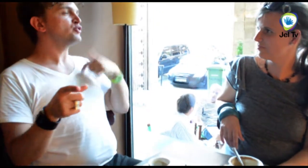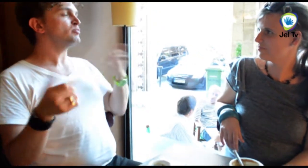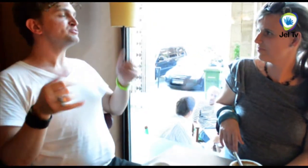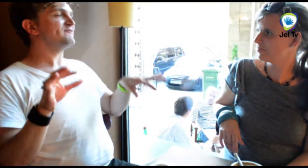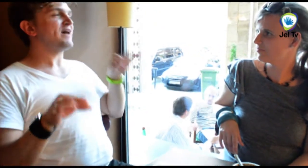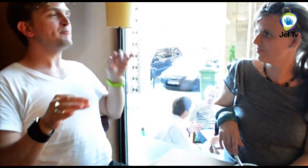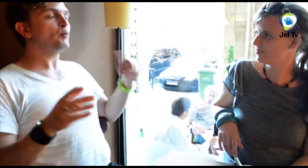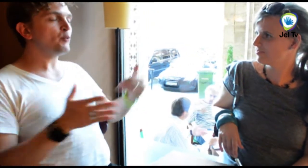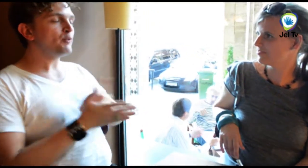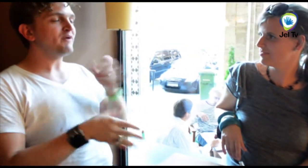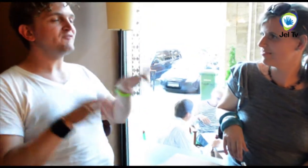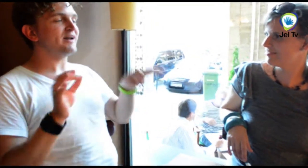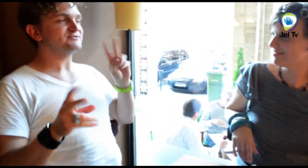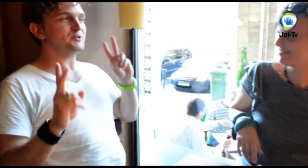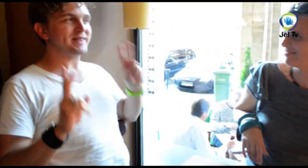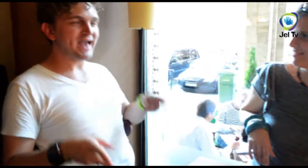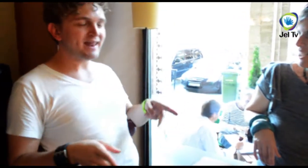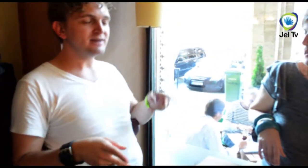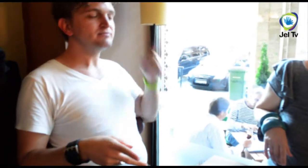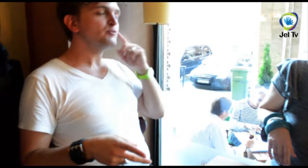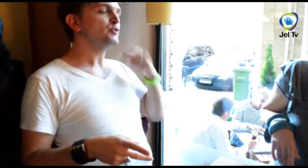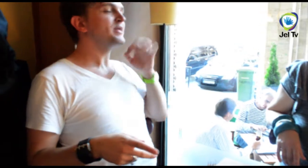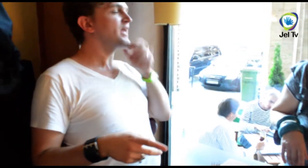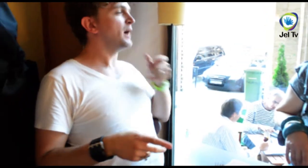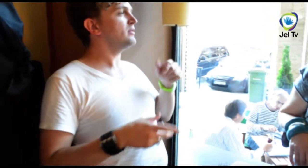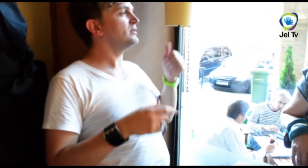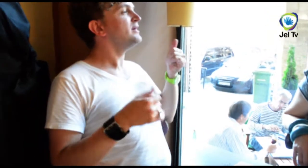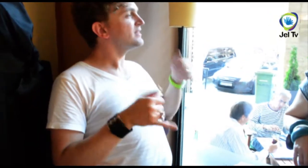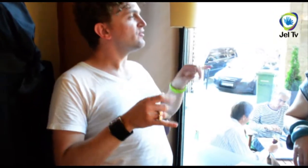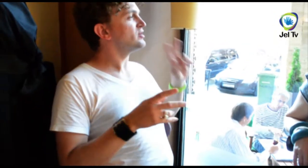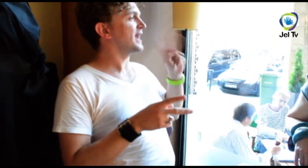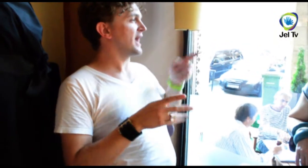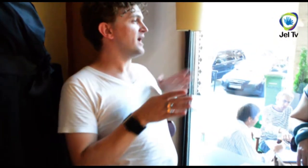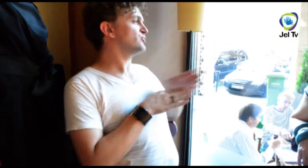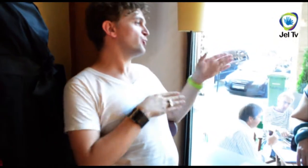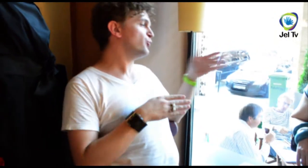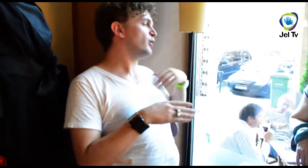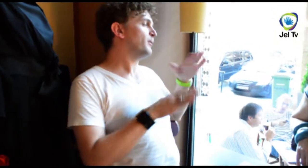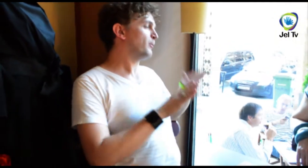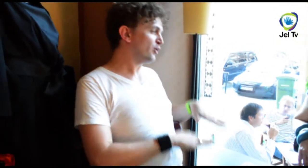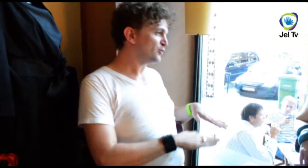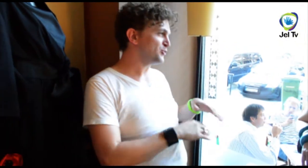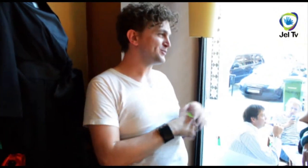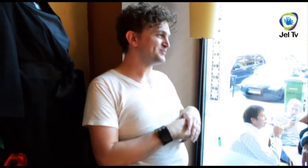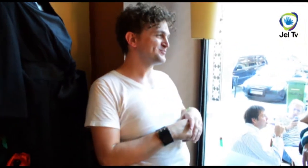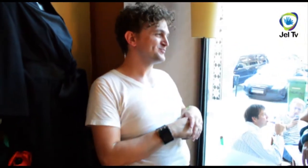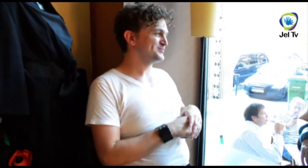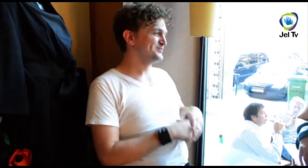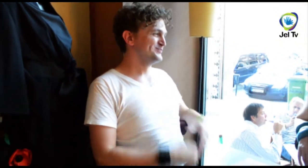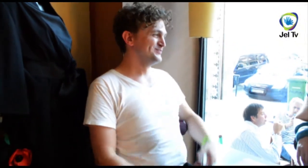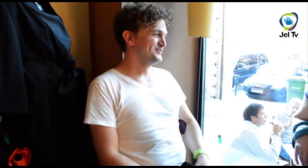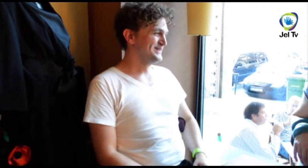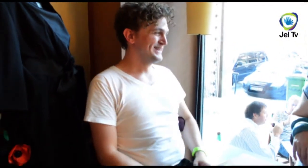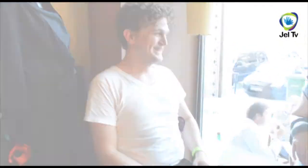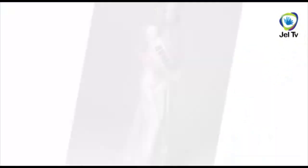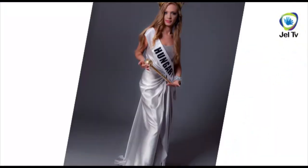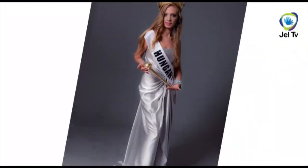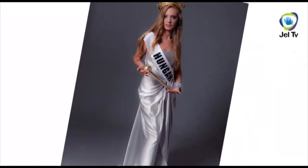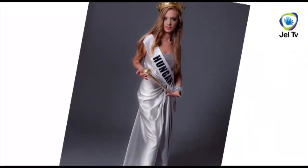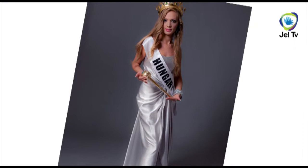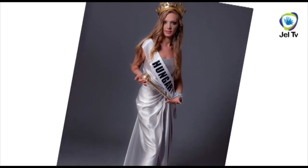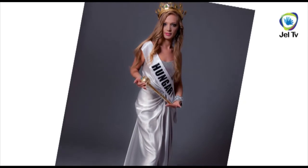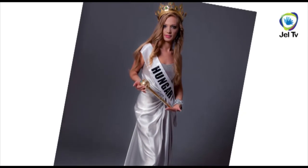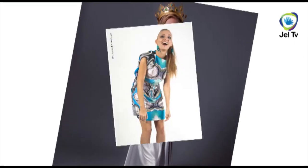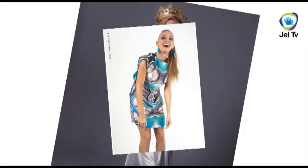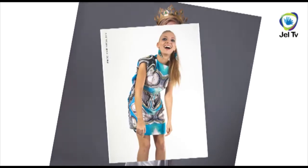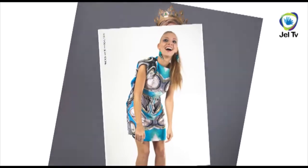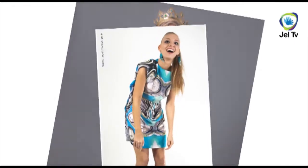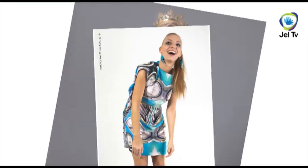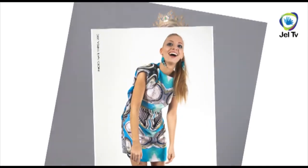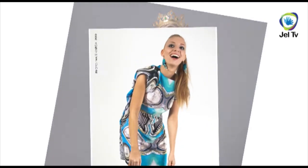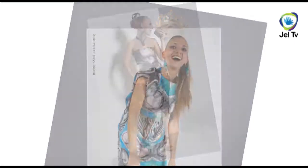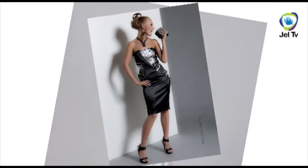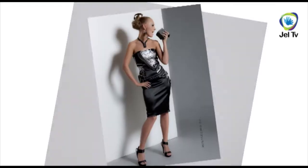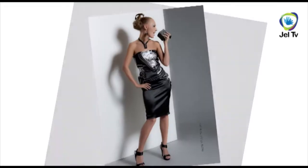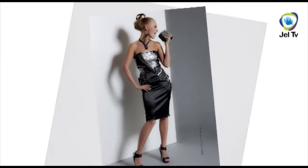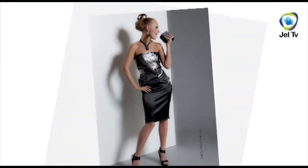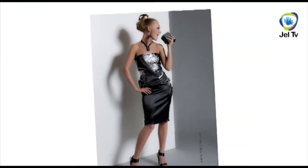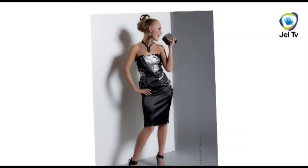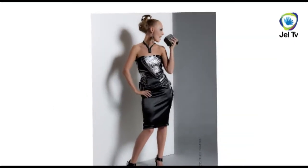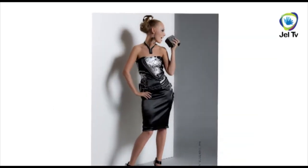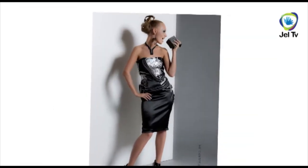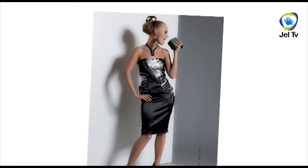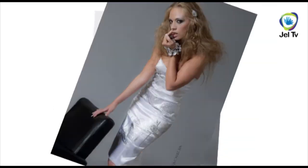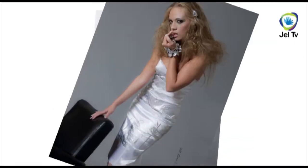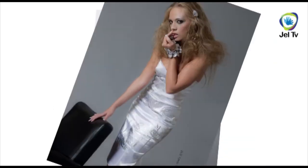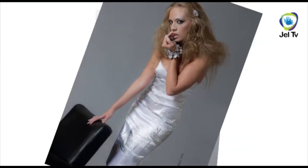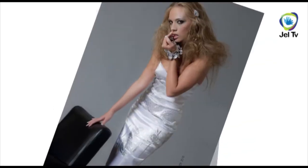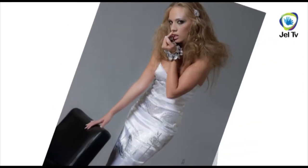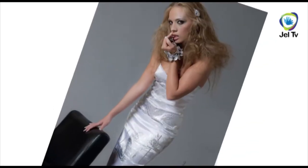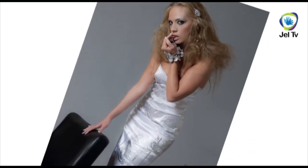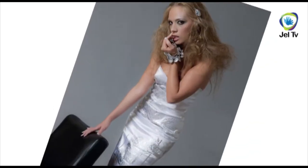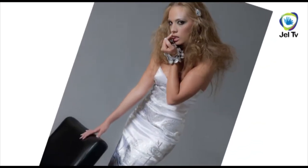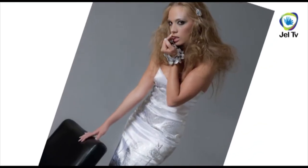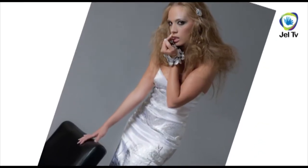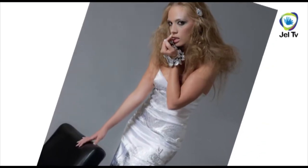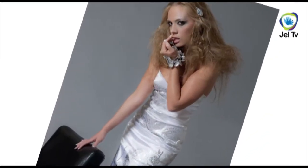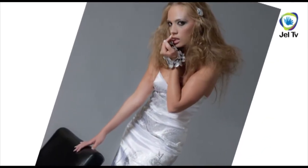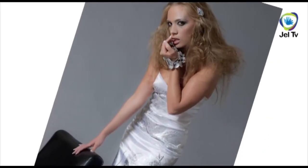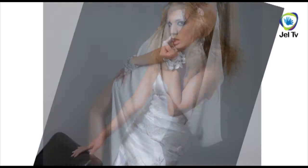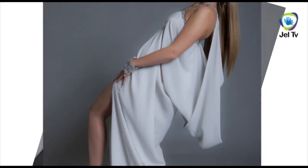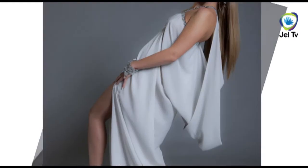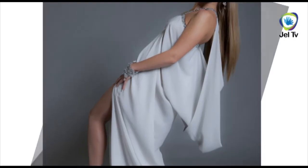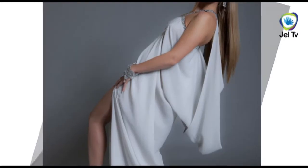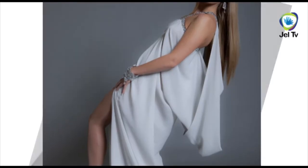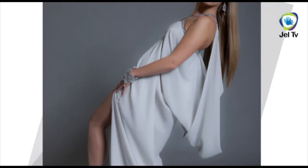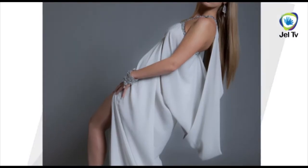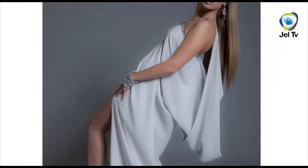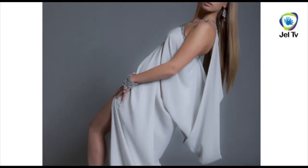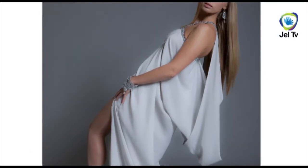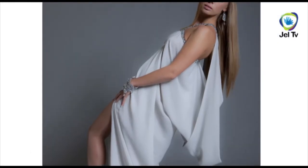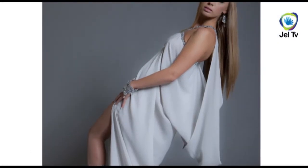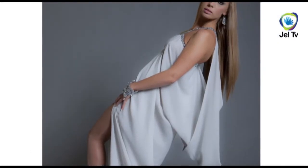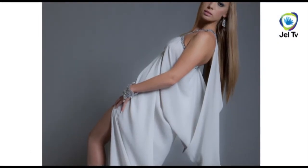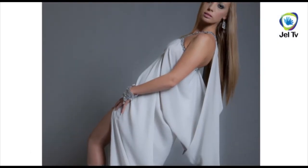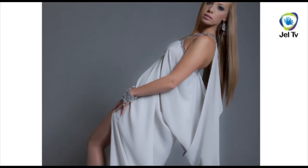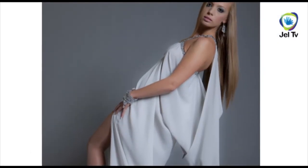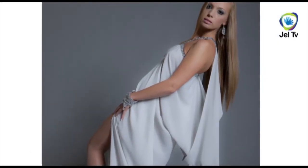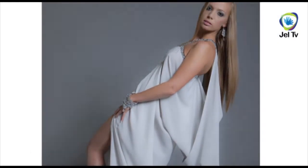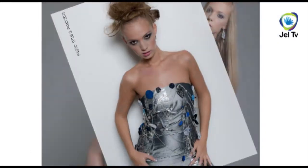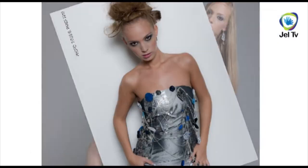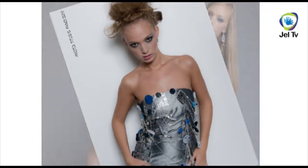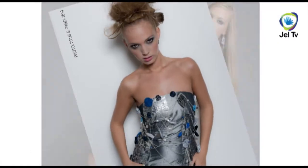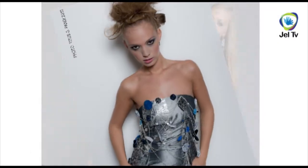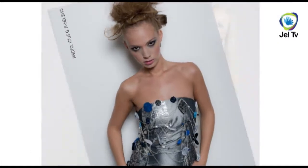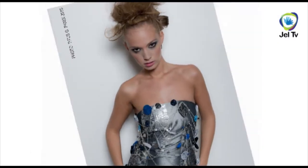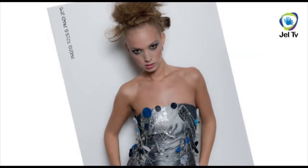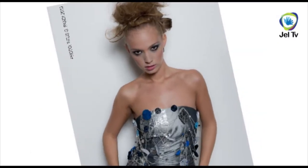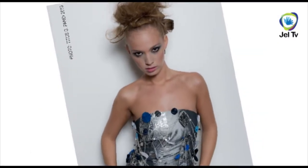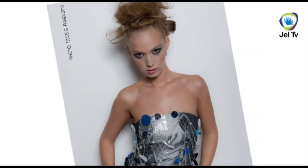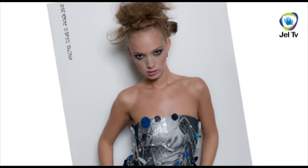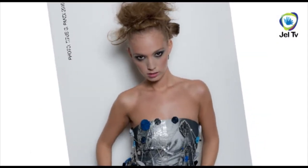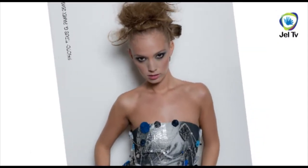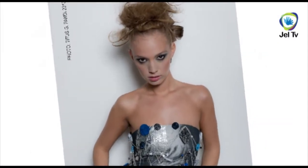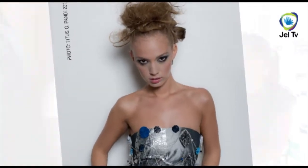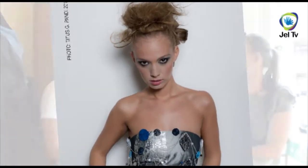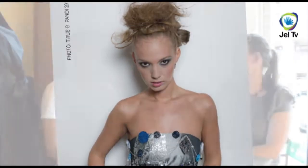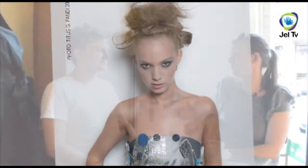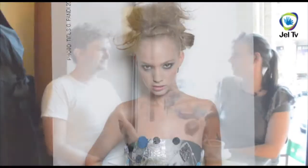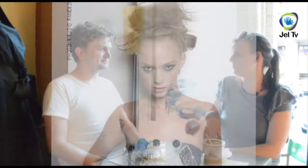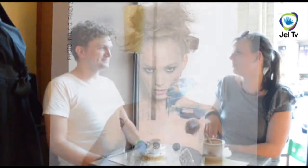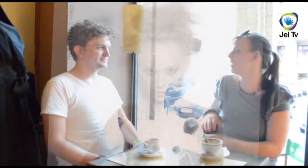Újból választanom kellett, hogy melyikre jelentkezzek. és döntöttem, inkább Divatkreátornál maradok.